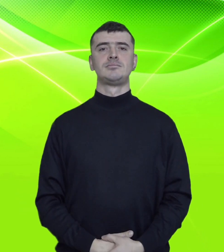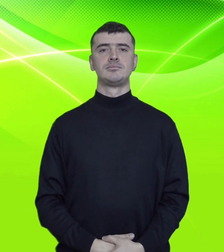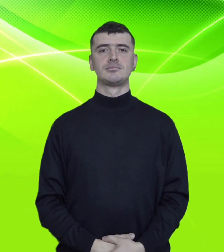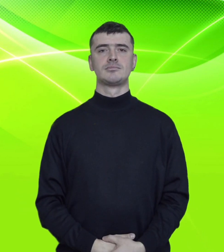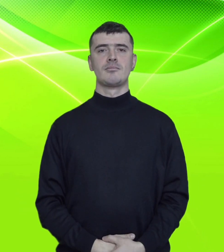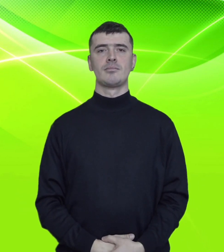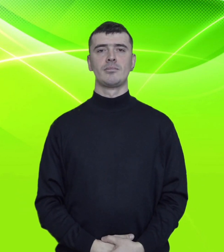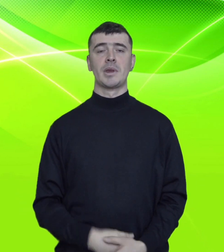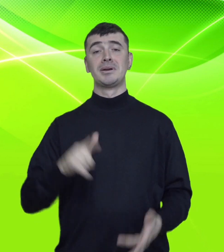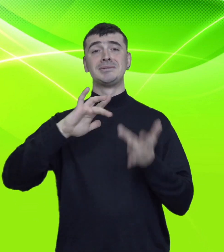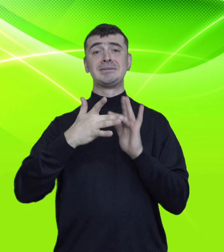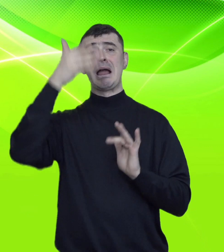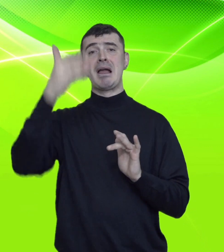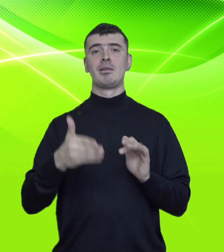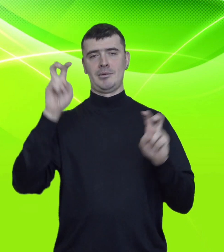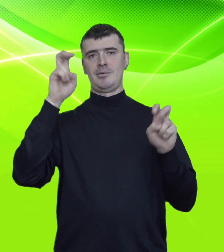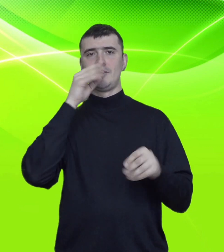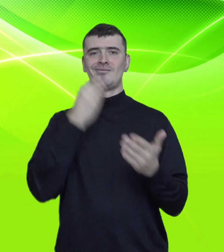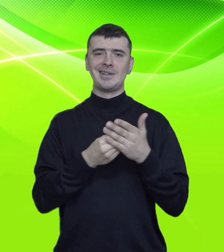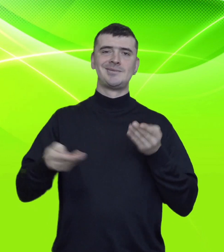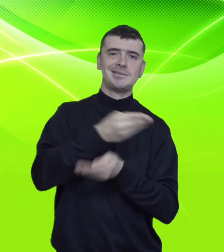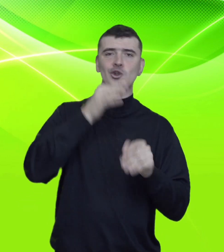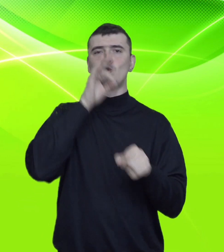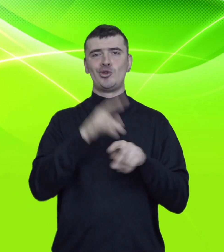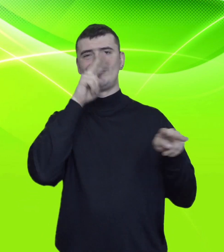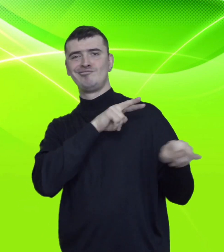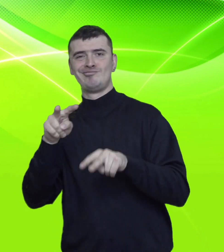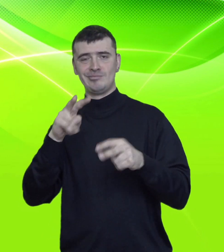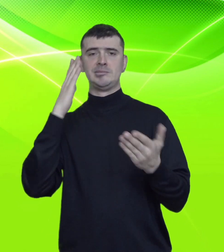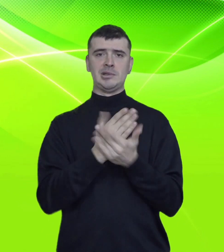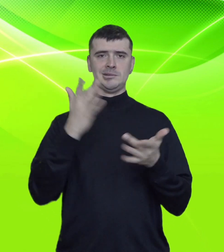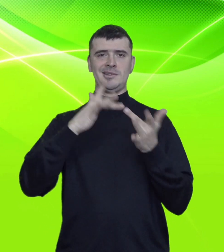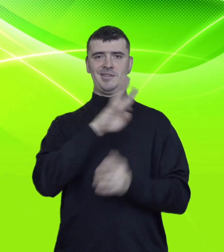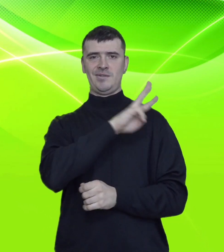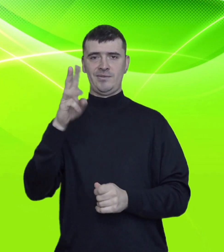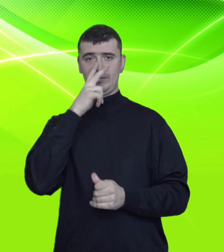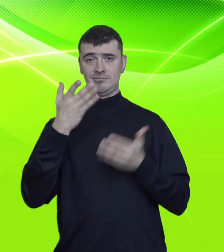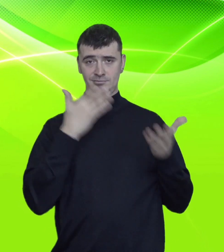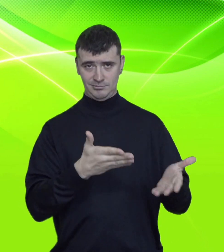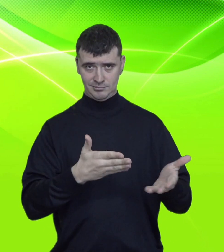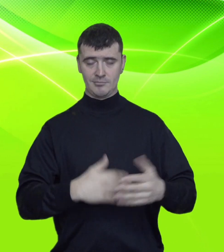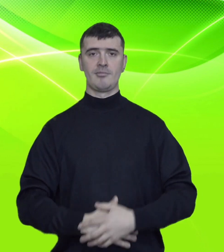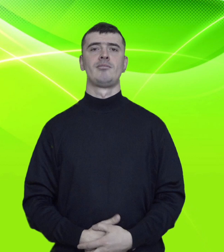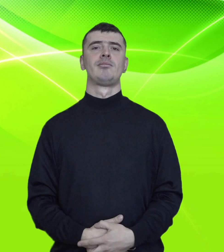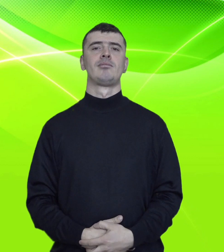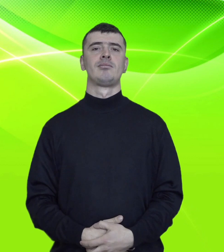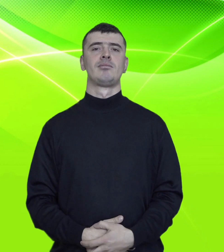Сайт финансового уполномоченного: finombudsman.ru